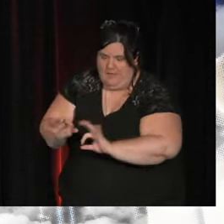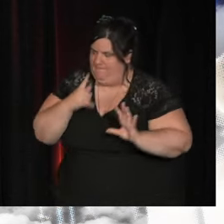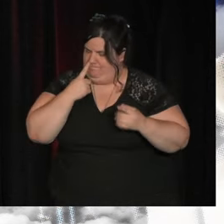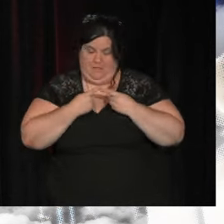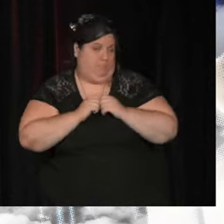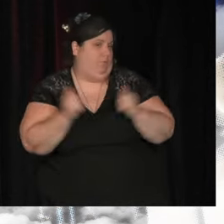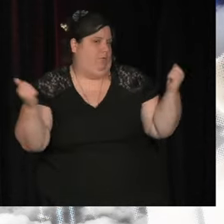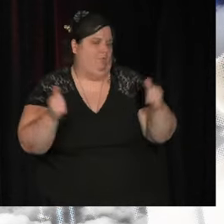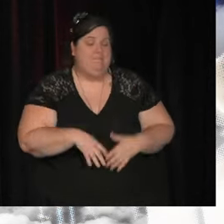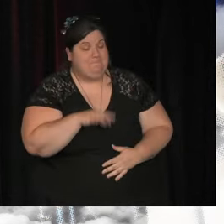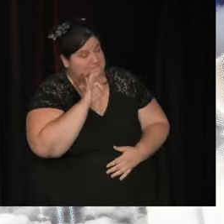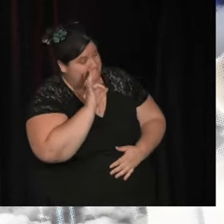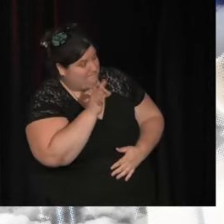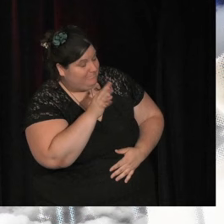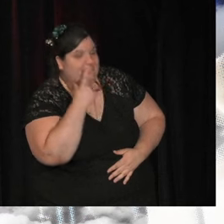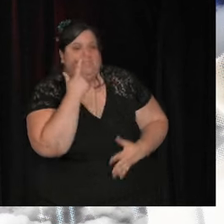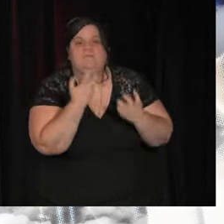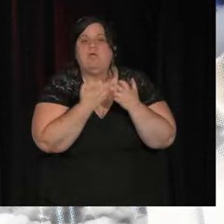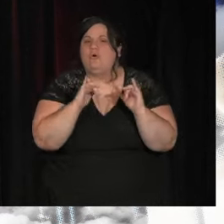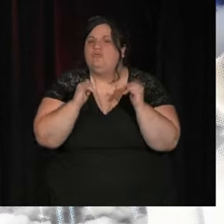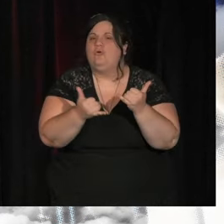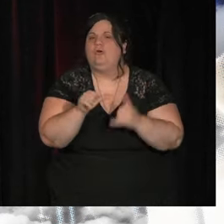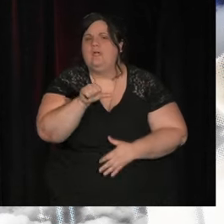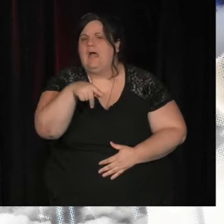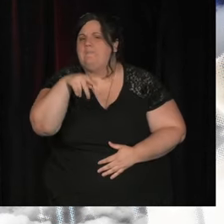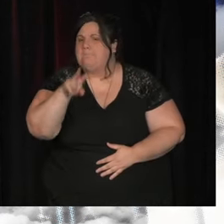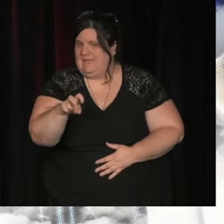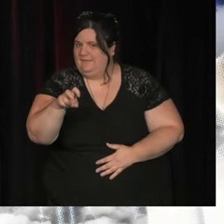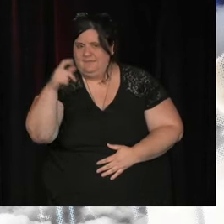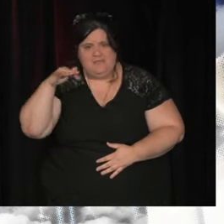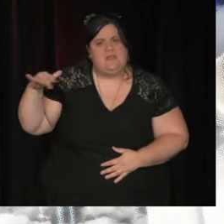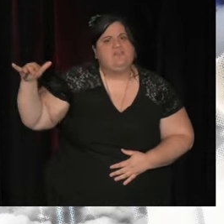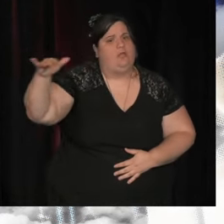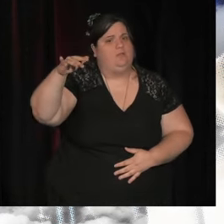où on disait, il a un peu… "révolutionné", le mot est grand, mais il a apporté un système qui a été repris partout et ce n'est pas pour rien, c'est le système